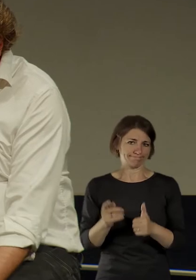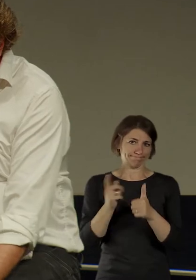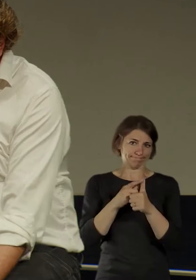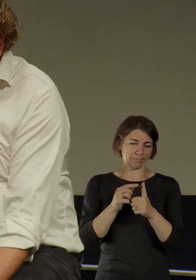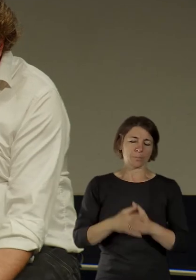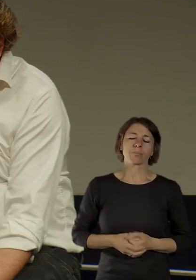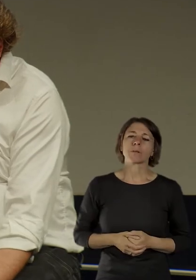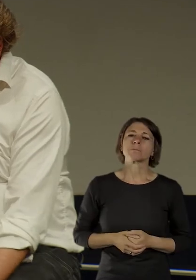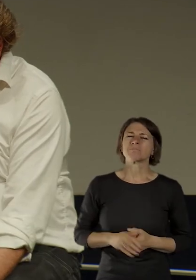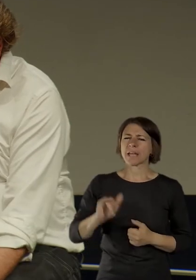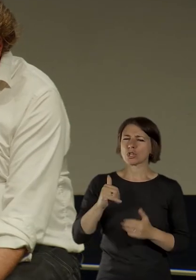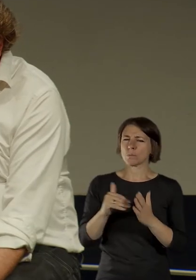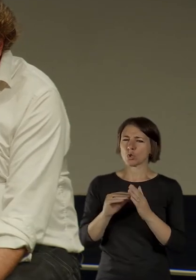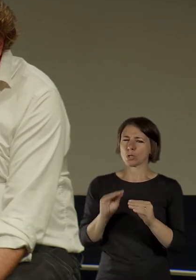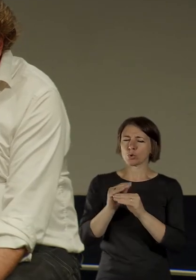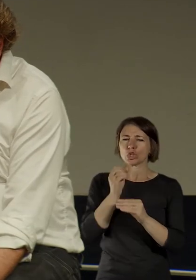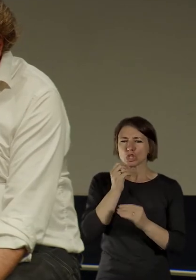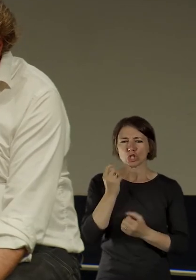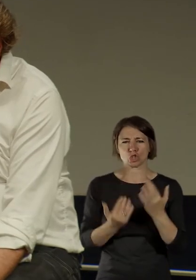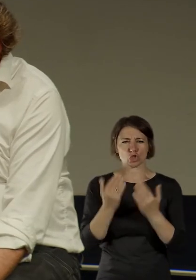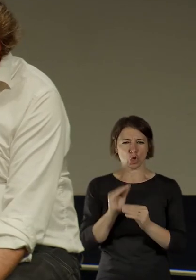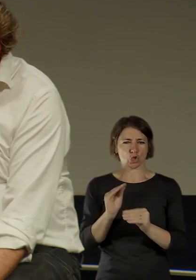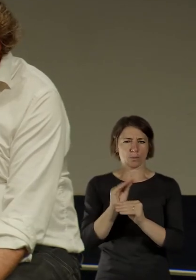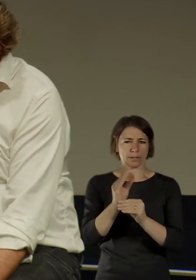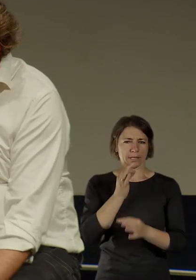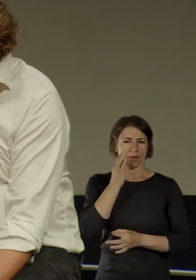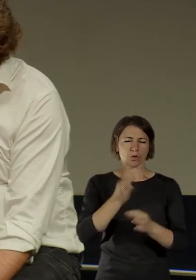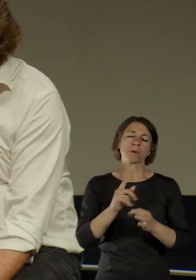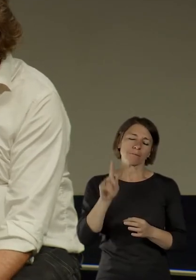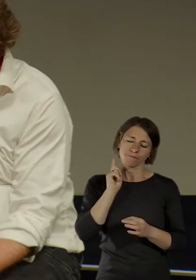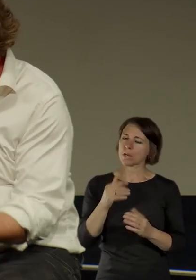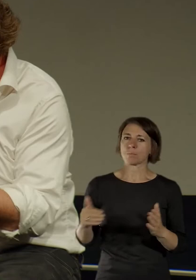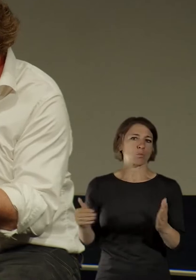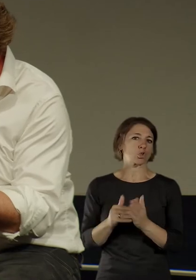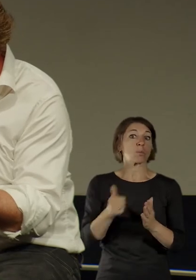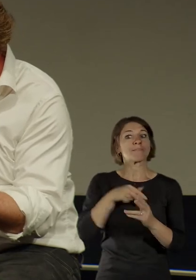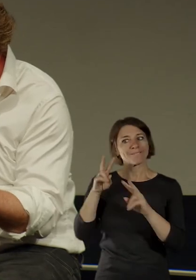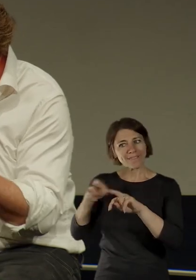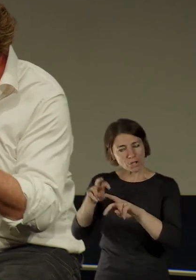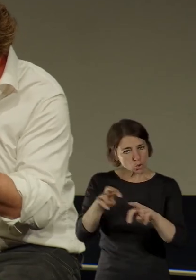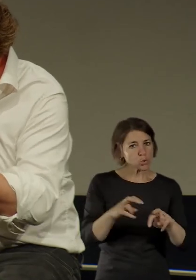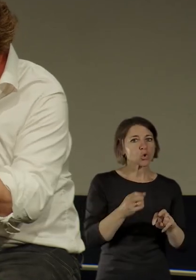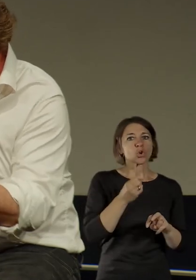Protože si myslím, že trendem je pracovat na základě dat. A tak i pracuje Metropolitní plán.